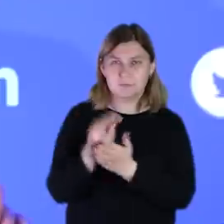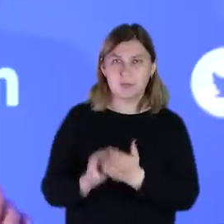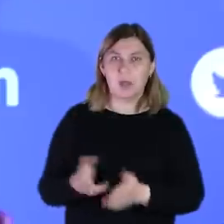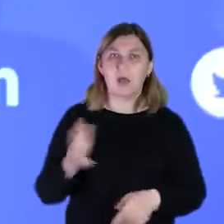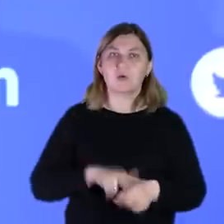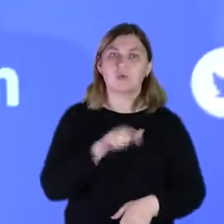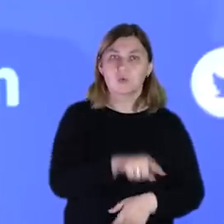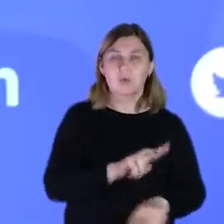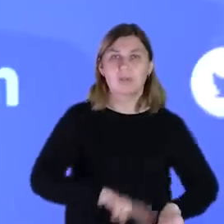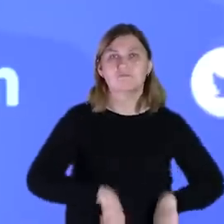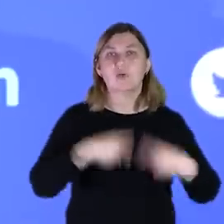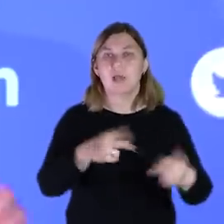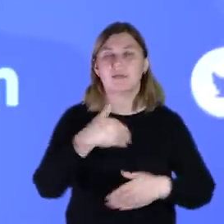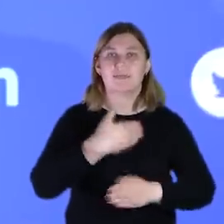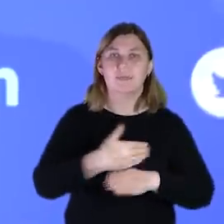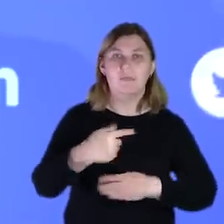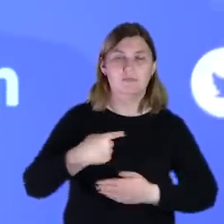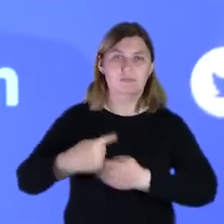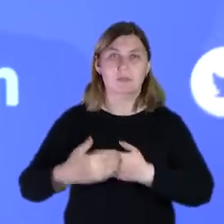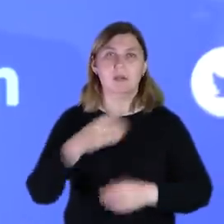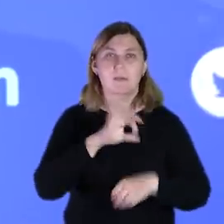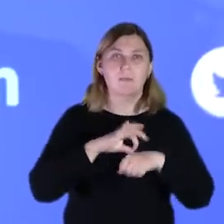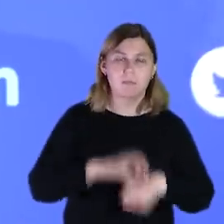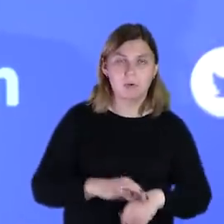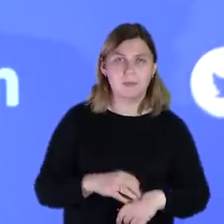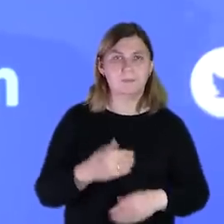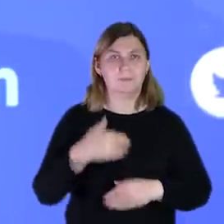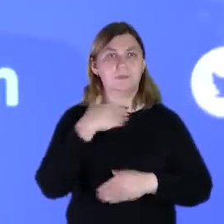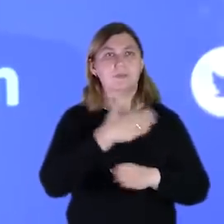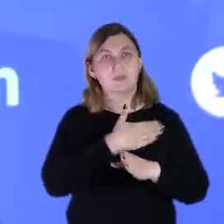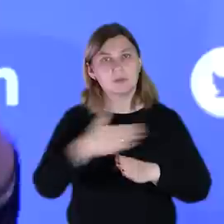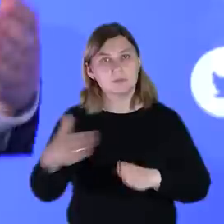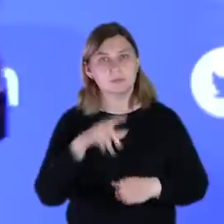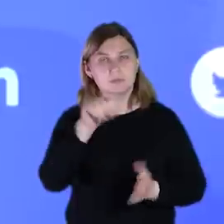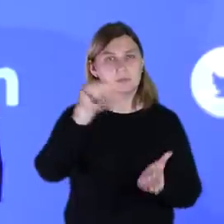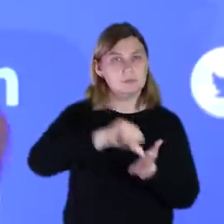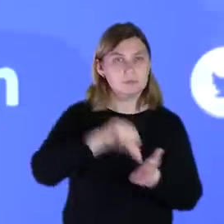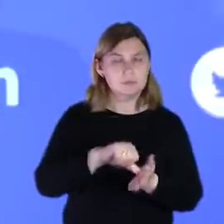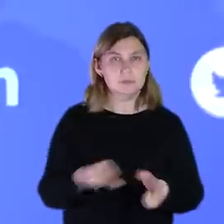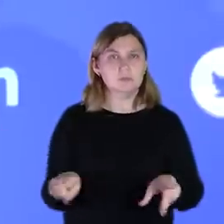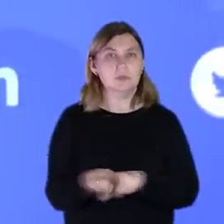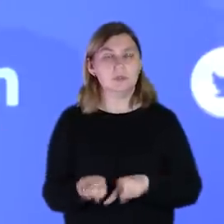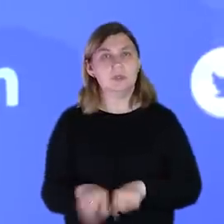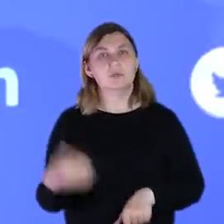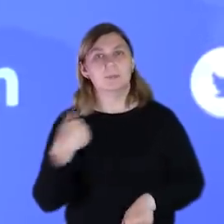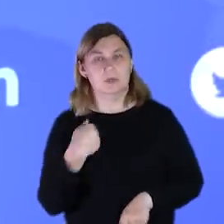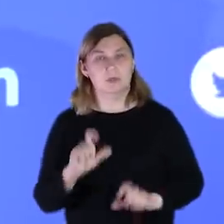a które ewentualnie przekazywano do dalszego prowadzenia. Nawet do dalszego prowadzenia z pozycji centrali, zdarzały się również takie przypadki.